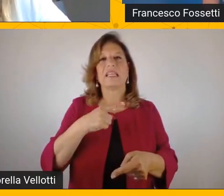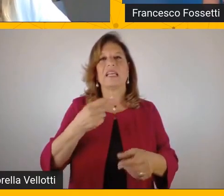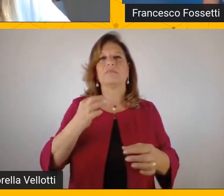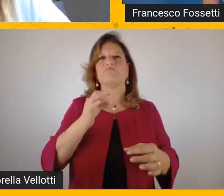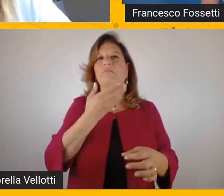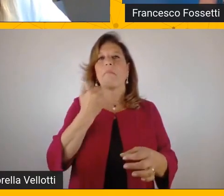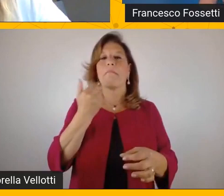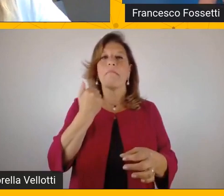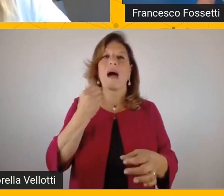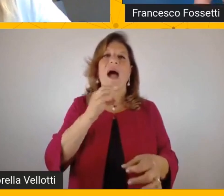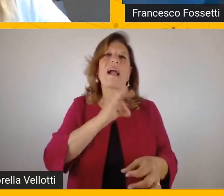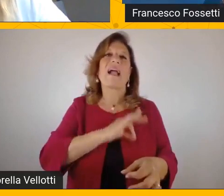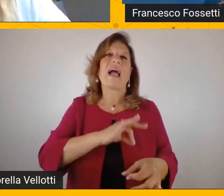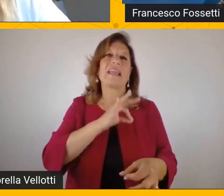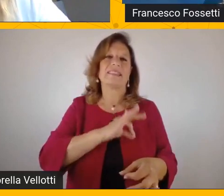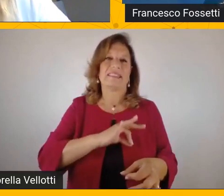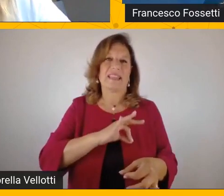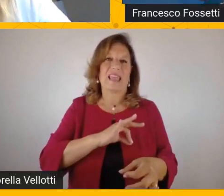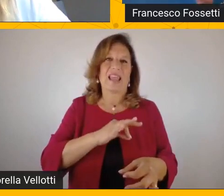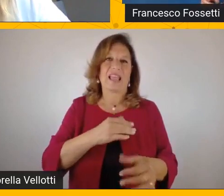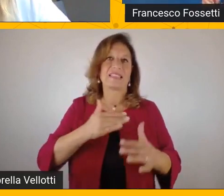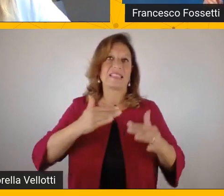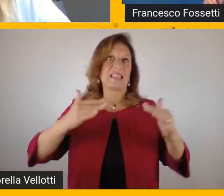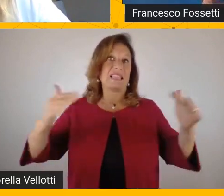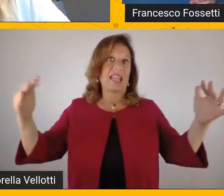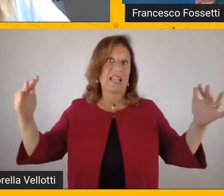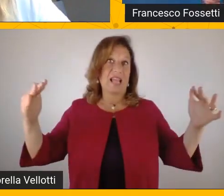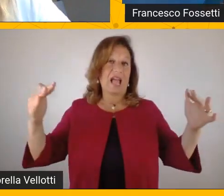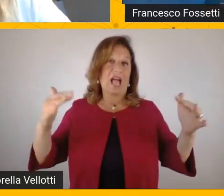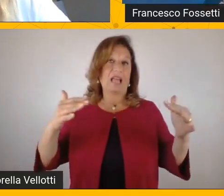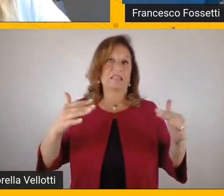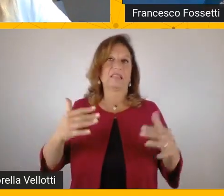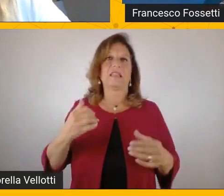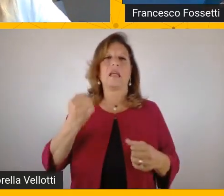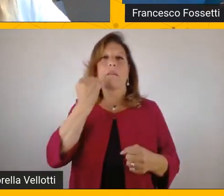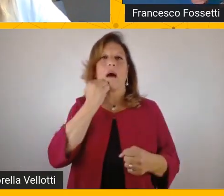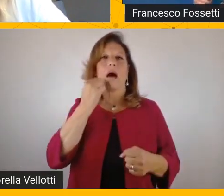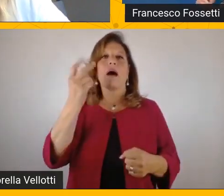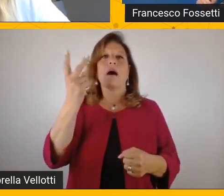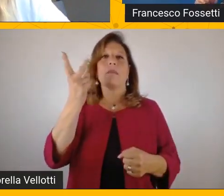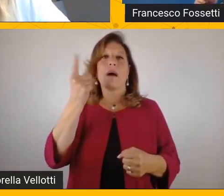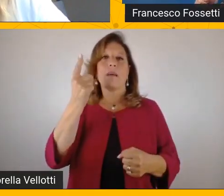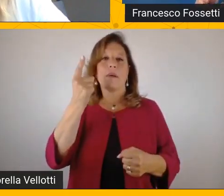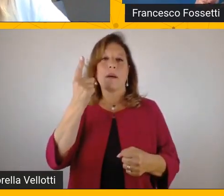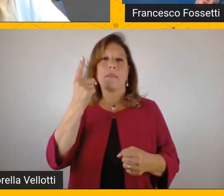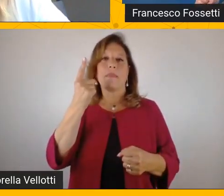totale da parte eh dei dei grandi diciamo così e dei